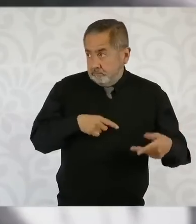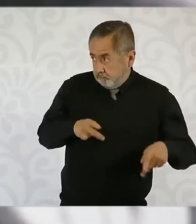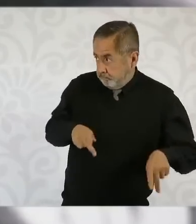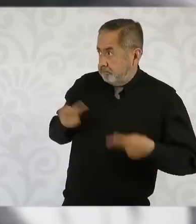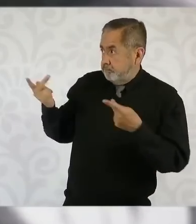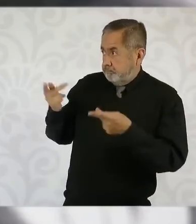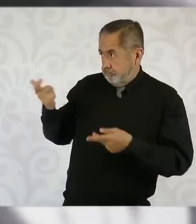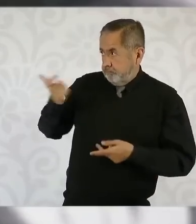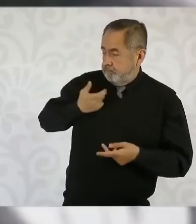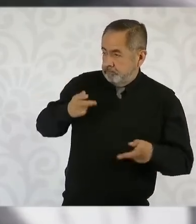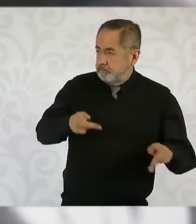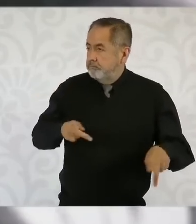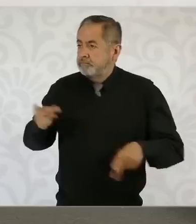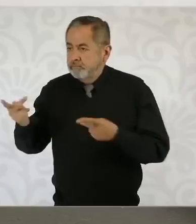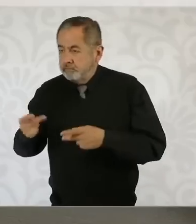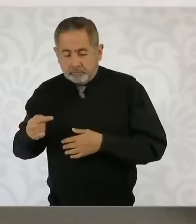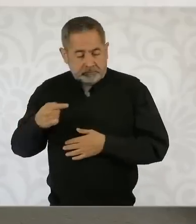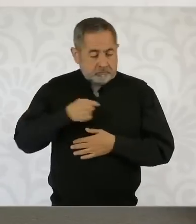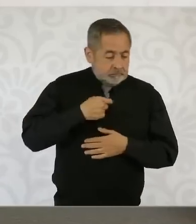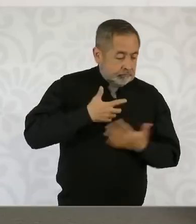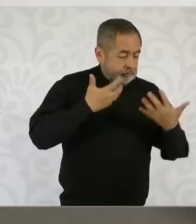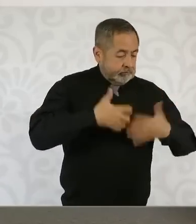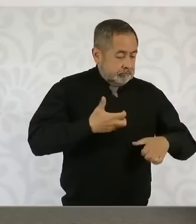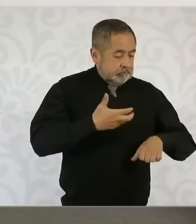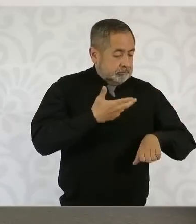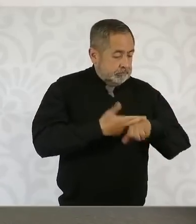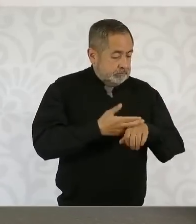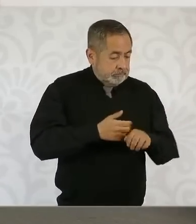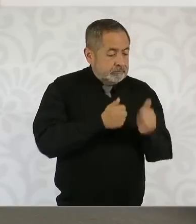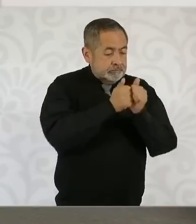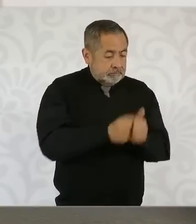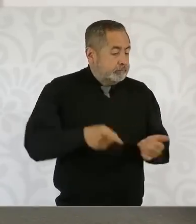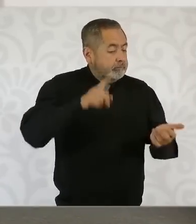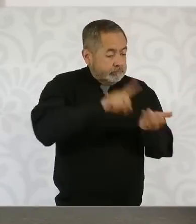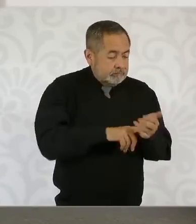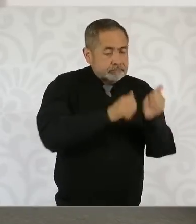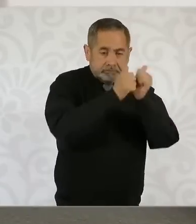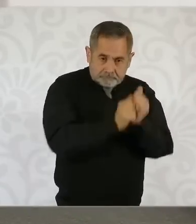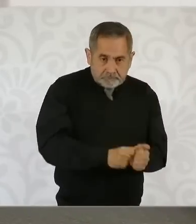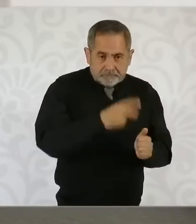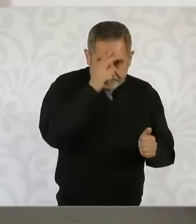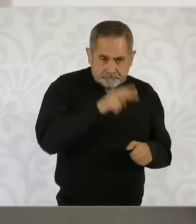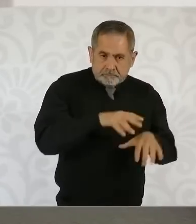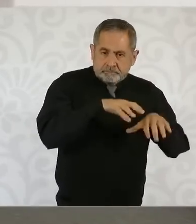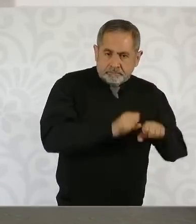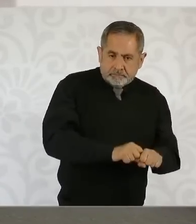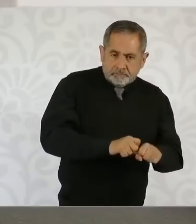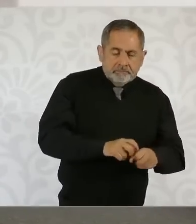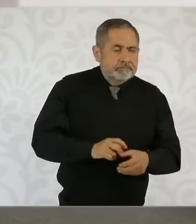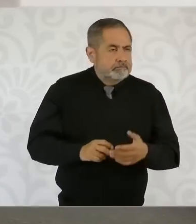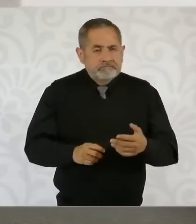tener al menos una empresa en nuestro país eso se quitó Y entonces la caída del pib de la industria